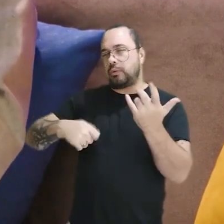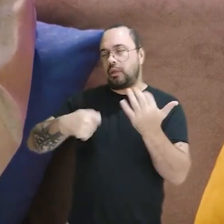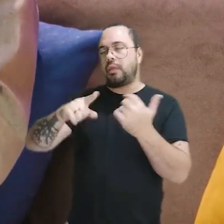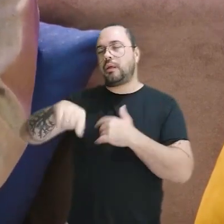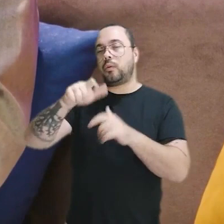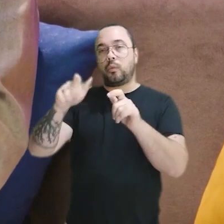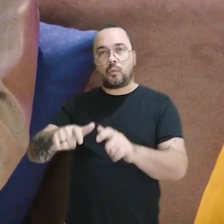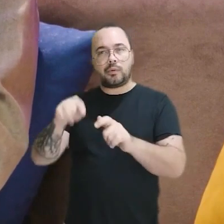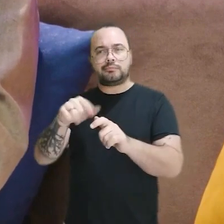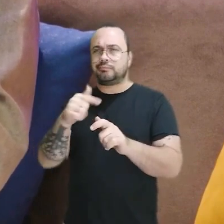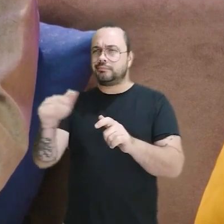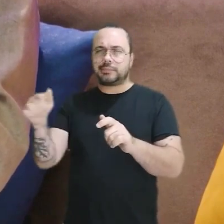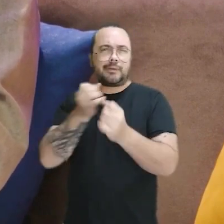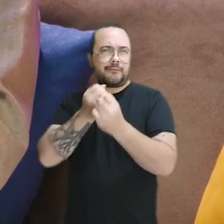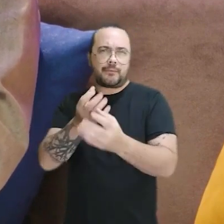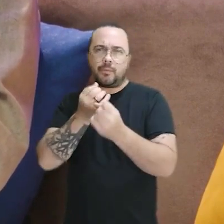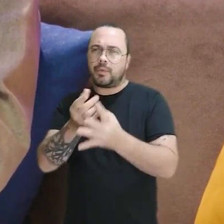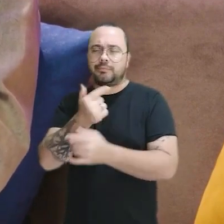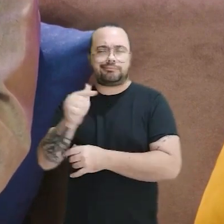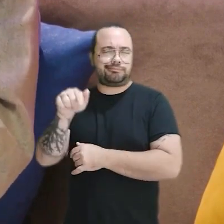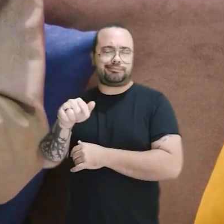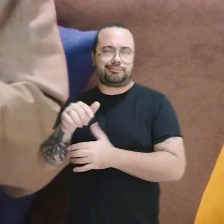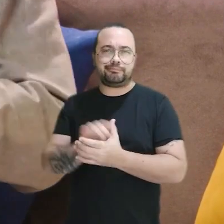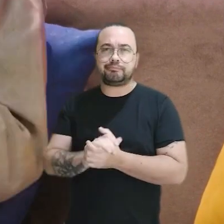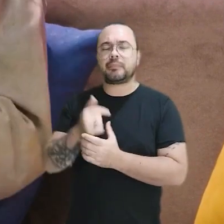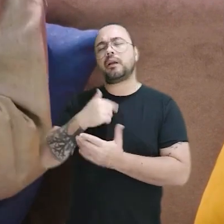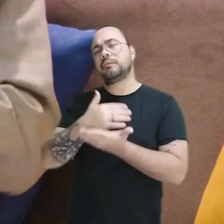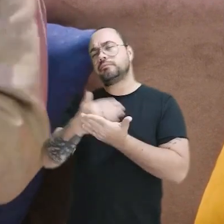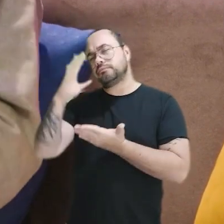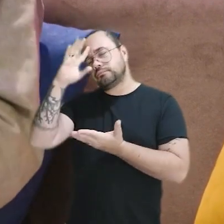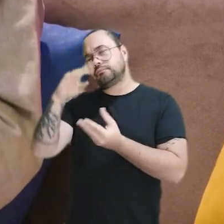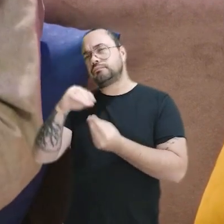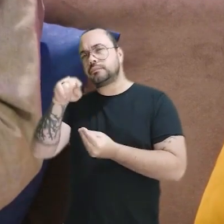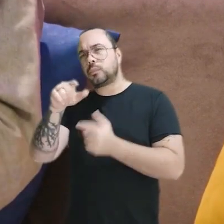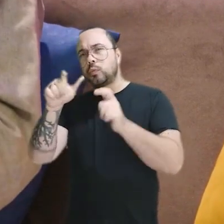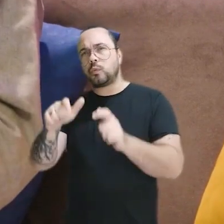esse lugar. Não tem muita coisa sobre esse lugar, mas eu comecei a entender, mais ou menos, a vibe desse lugar que é...